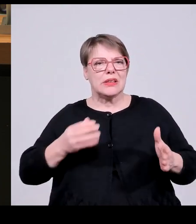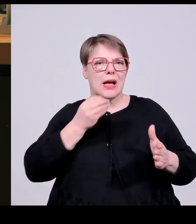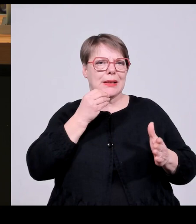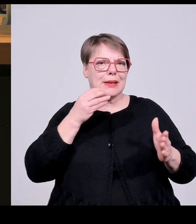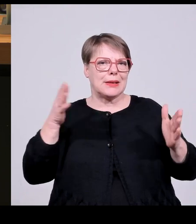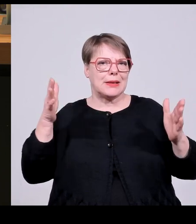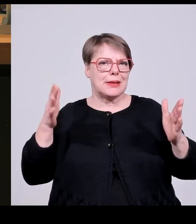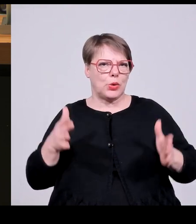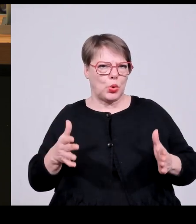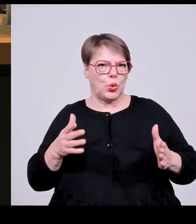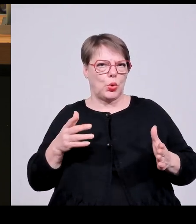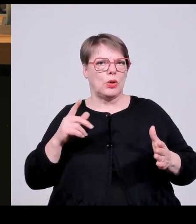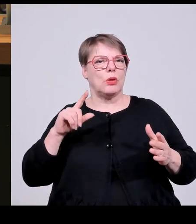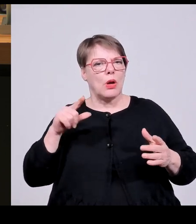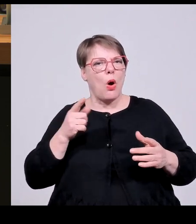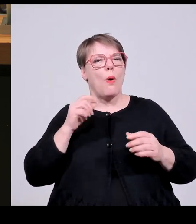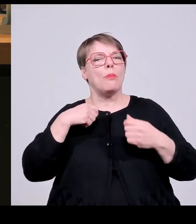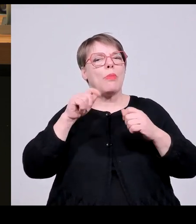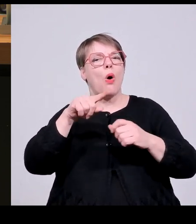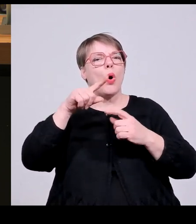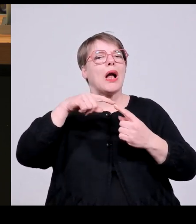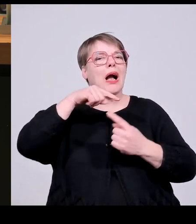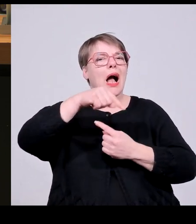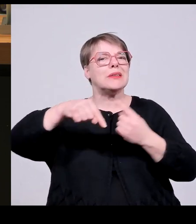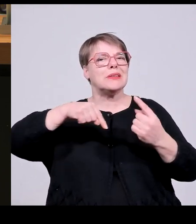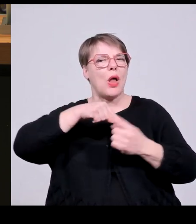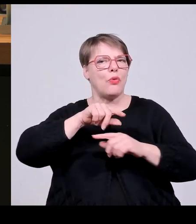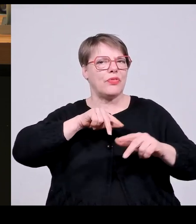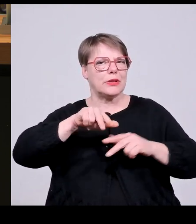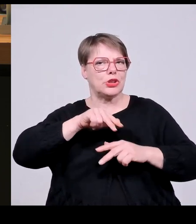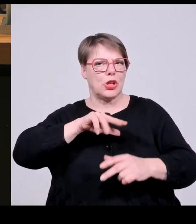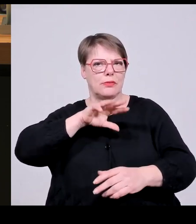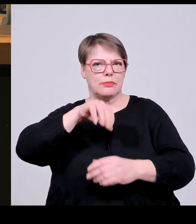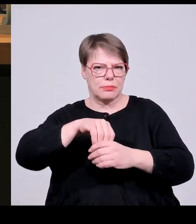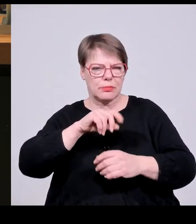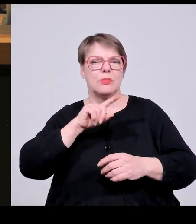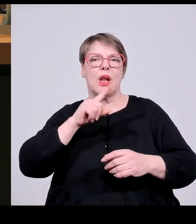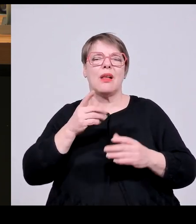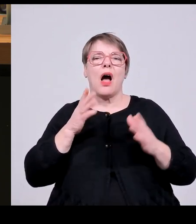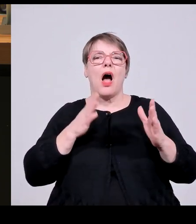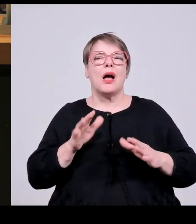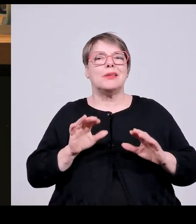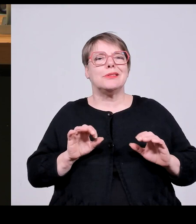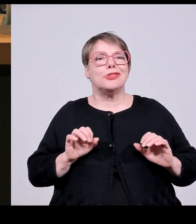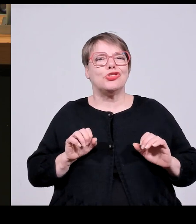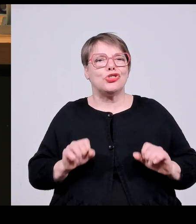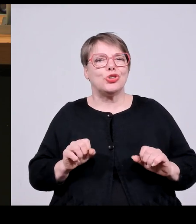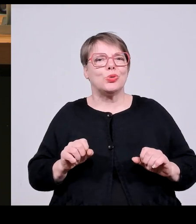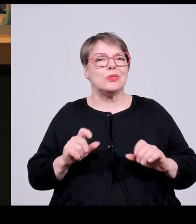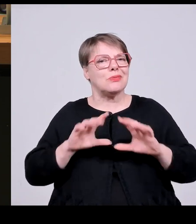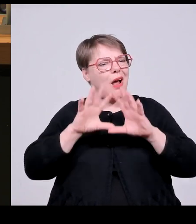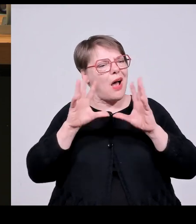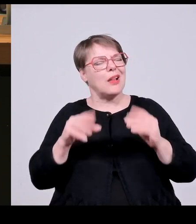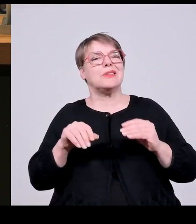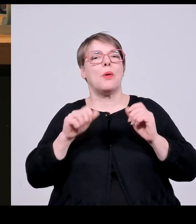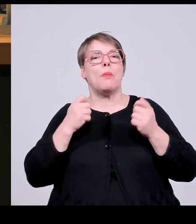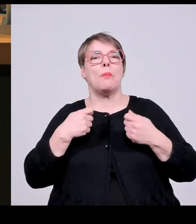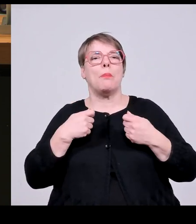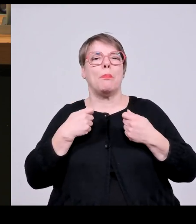Zahlen runter, was fertig gestellt und auch was an Genehmigung beantragt wird. Da würde ich sagen, da entsteht ein bisschen Luft in der